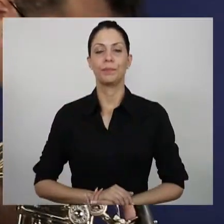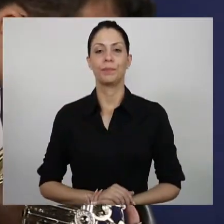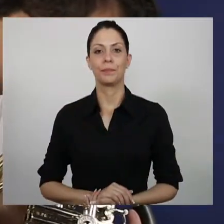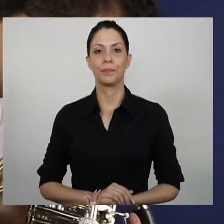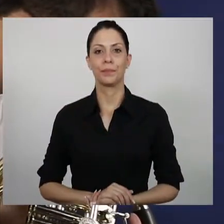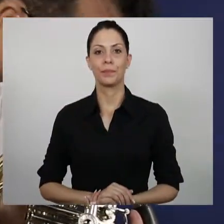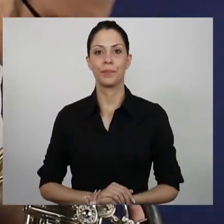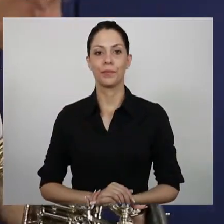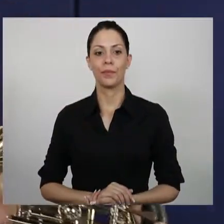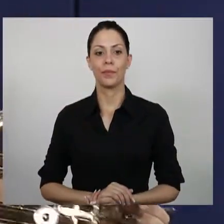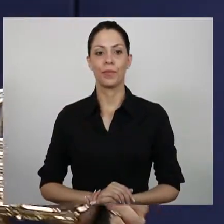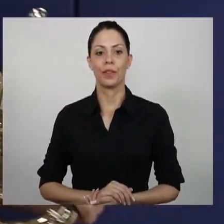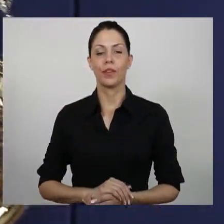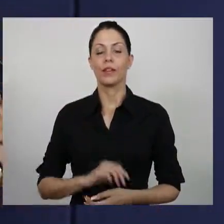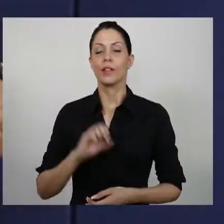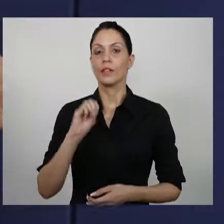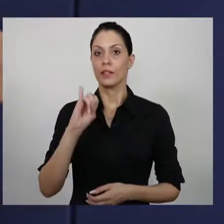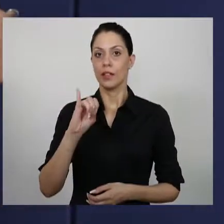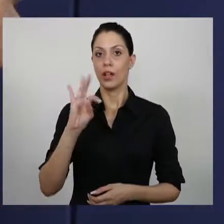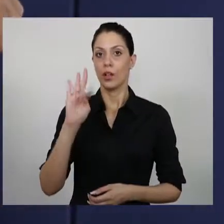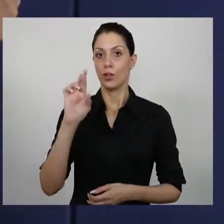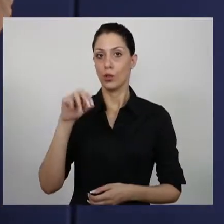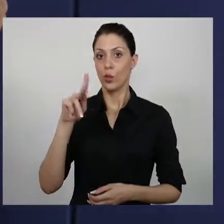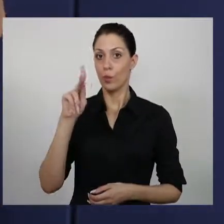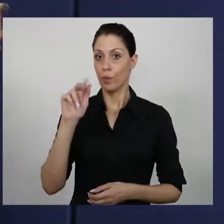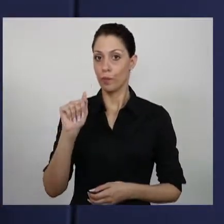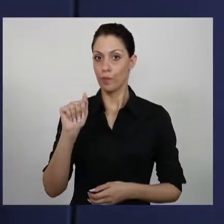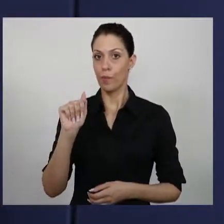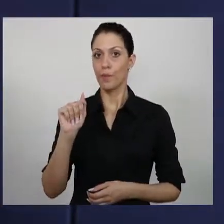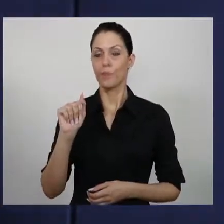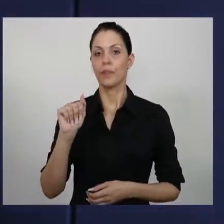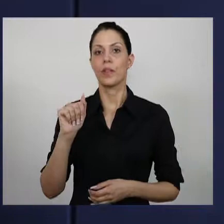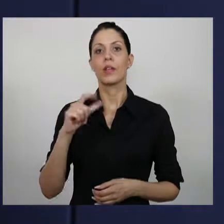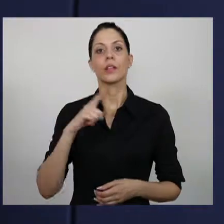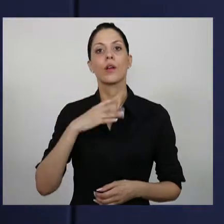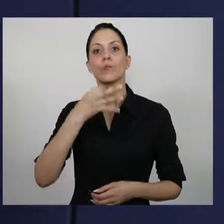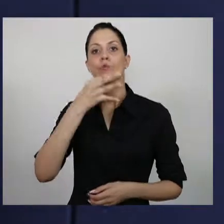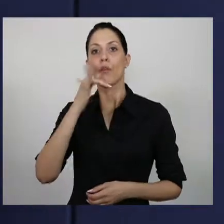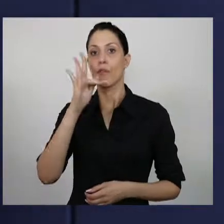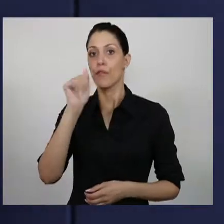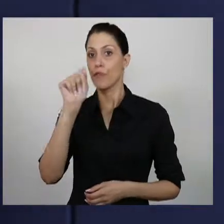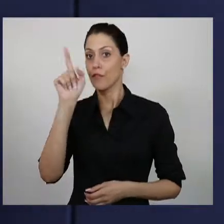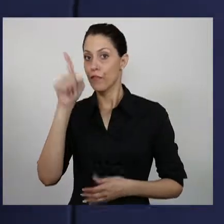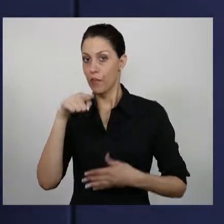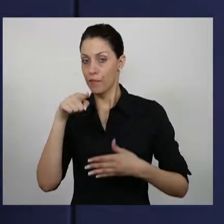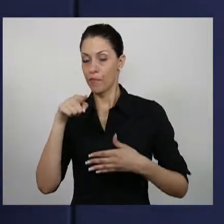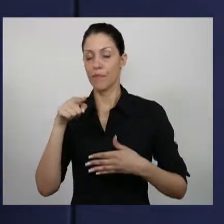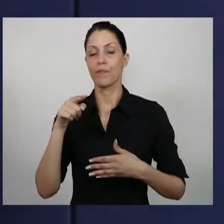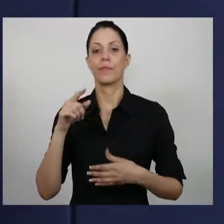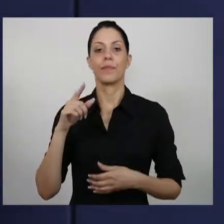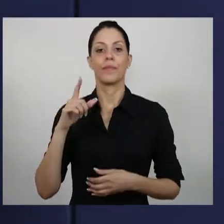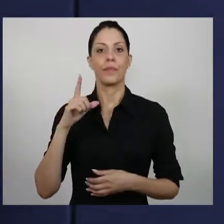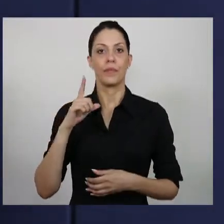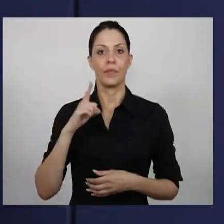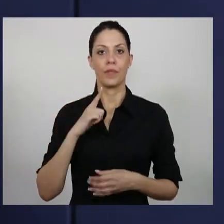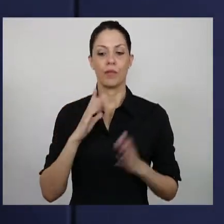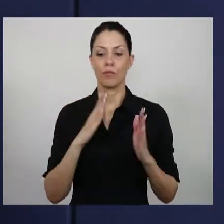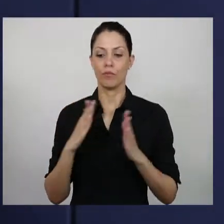Então a trompa, a principio, a trompa em Fá, teria a seguinte série harmônica (demonstração)